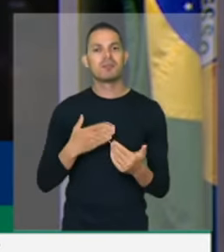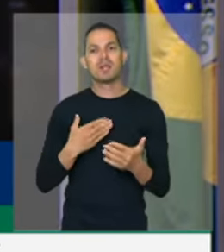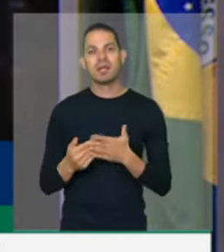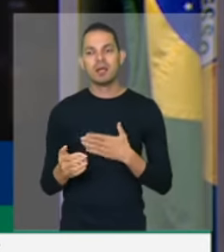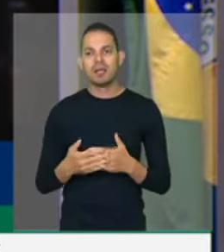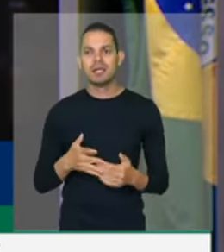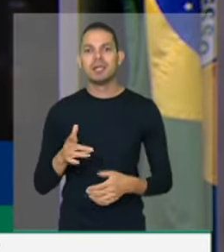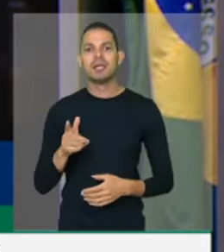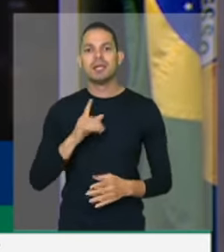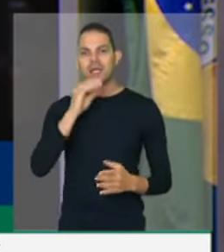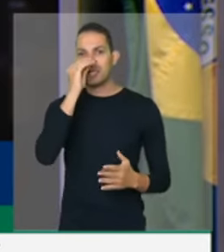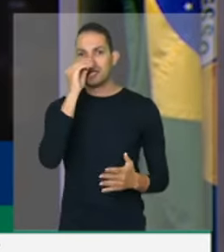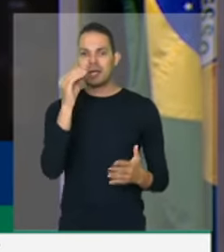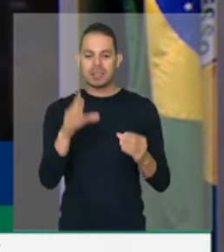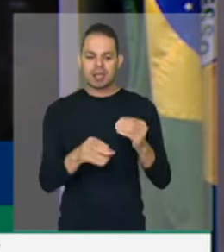EU ROGO AQUI PARA QUE NÓS POSSAMOS.... VOTO SIR ESSE